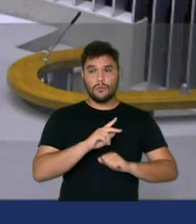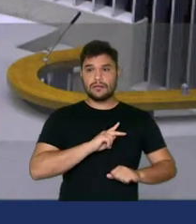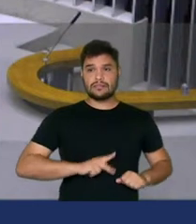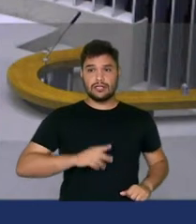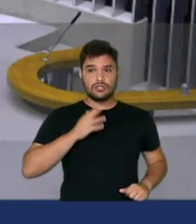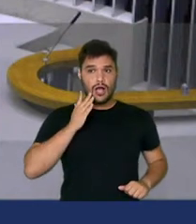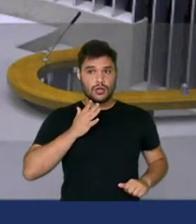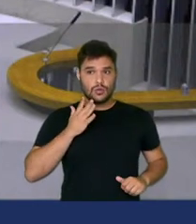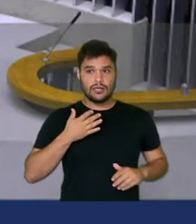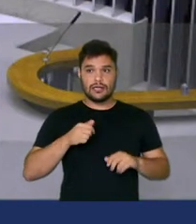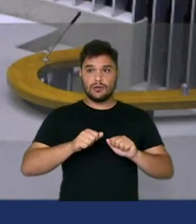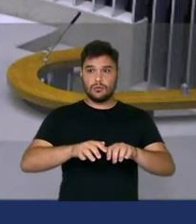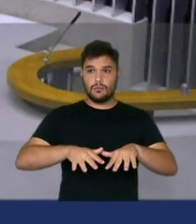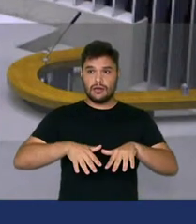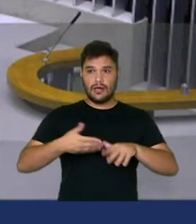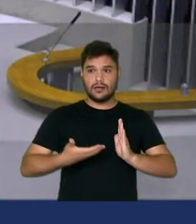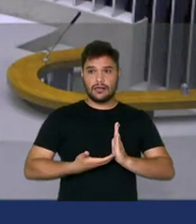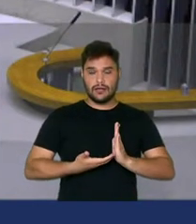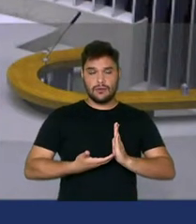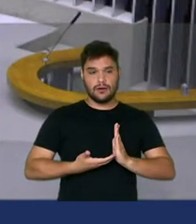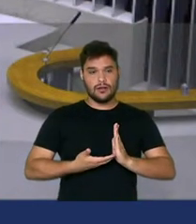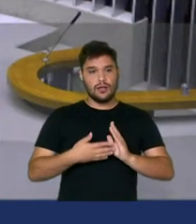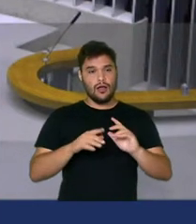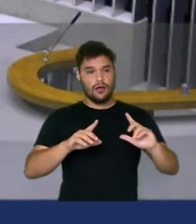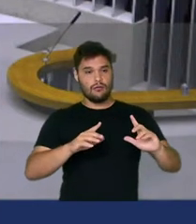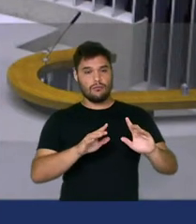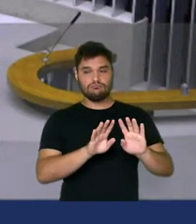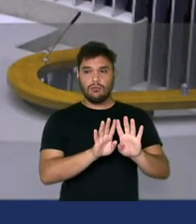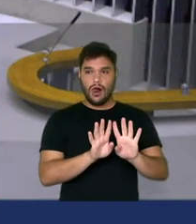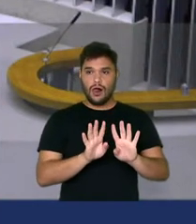LEI PAULO GUSTAVO PARA UMA FOTO, AO LADO DO PRESIDENTE DA CÂMARA, DEPUTADO ARTHUR LIRA, NO PLENÁRIO DA CÂMARA DOS